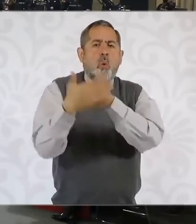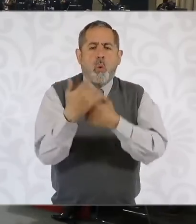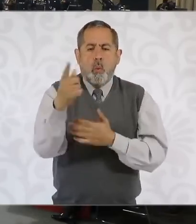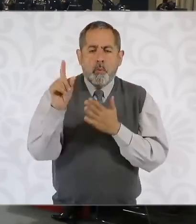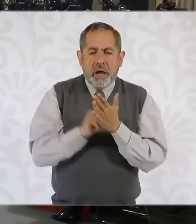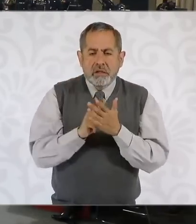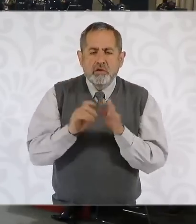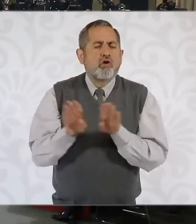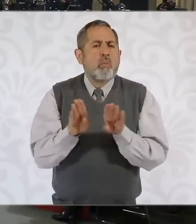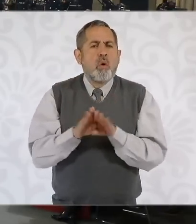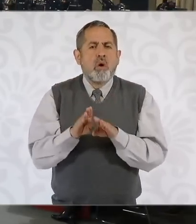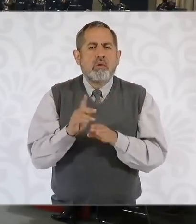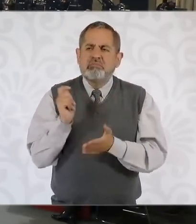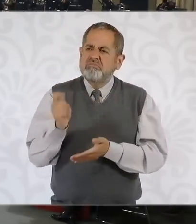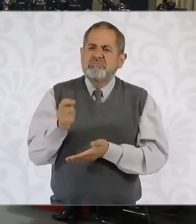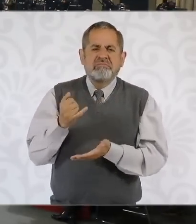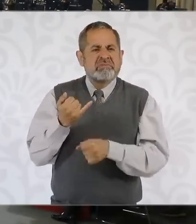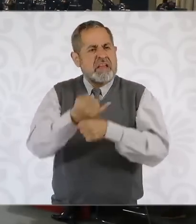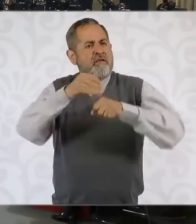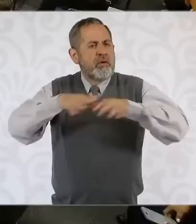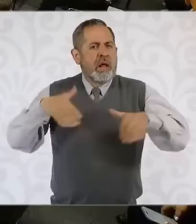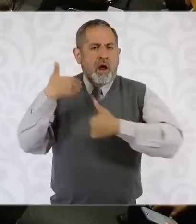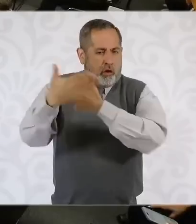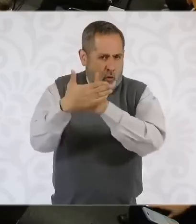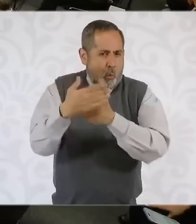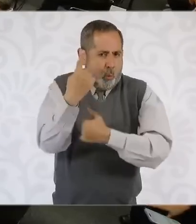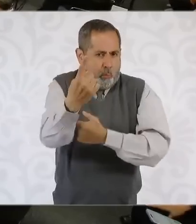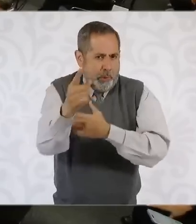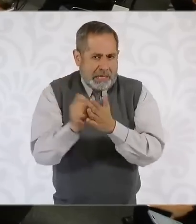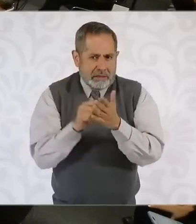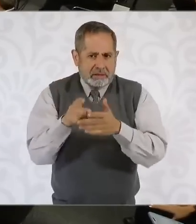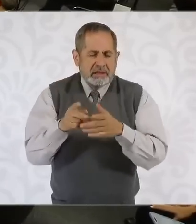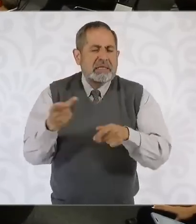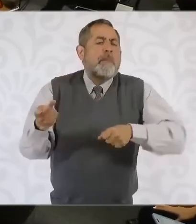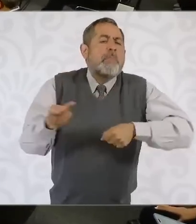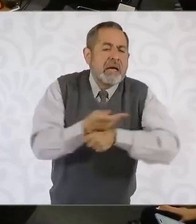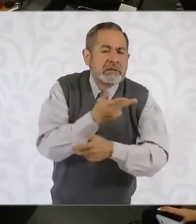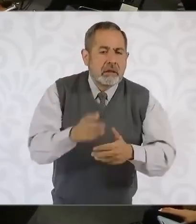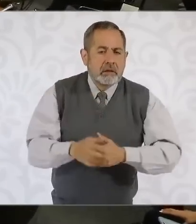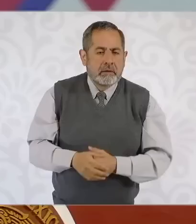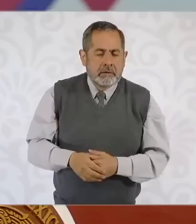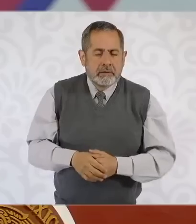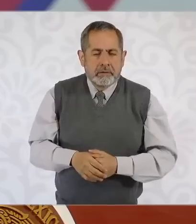informando eh acerca de se llegó un acuerdo pues vamos a estar informando permanentemente nos vemos